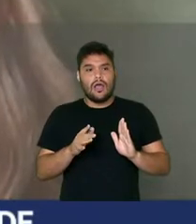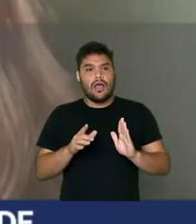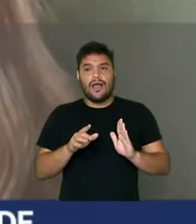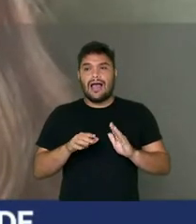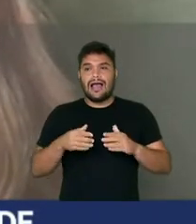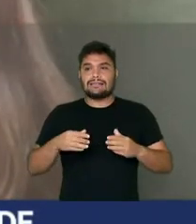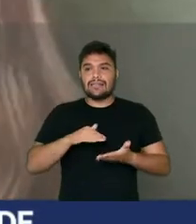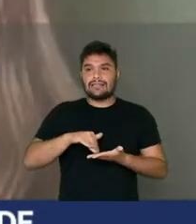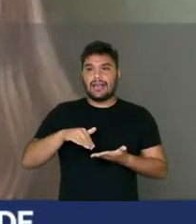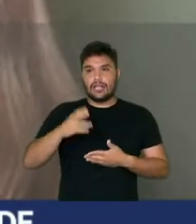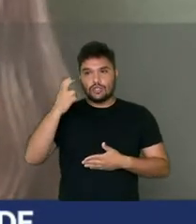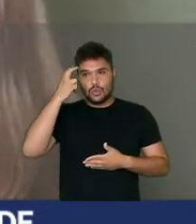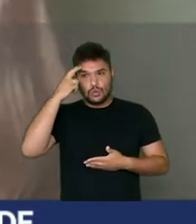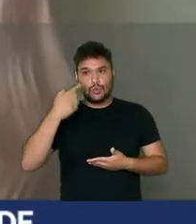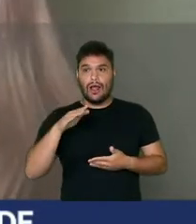NÃO FICAR APENAS COMO MERA REPASSADORA DE RECURSOS.